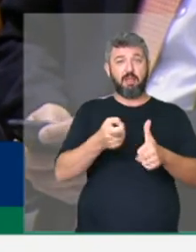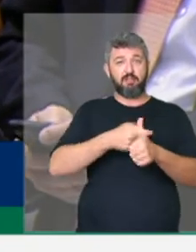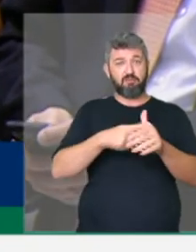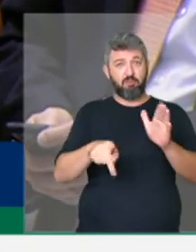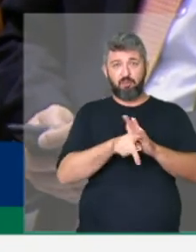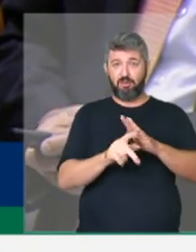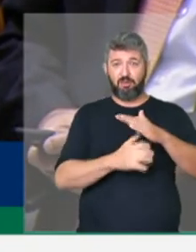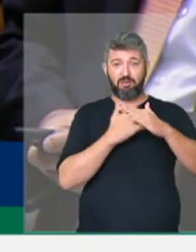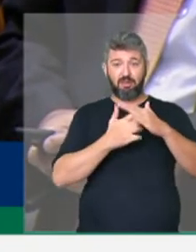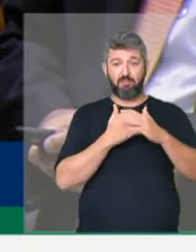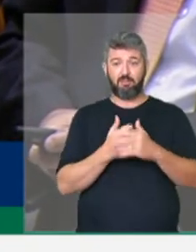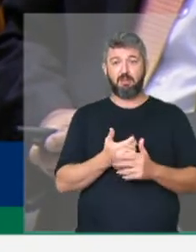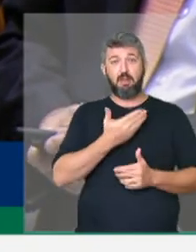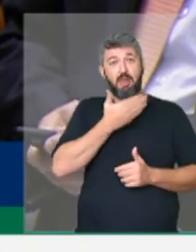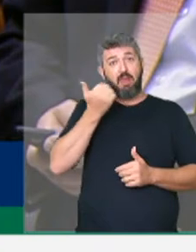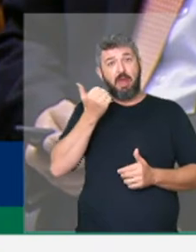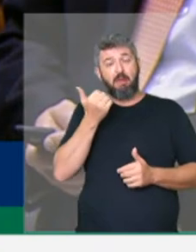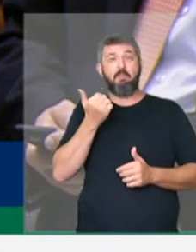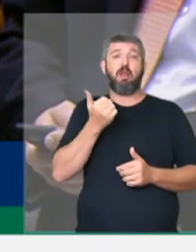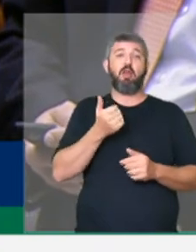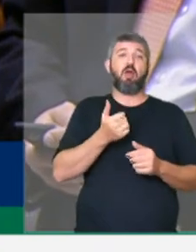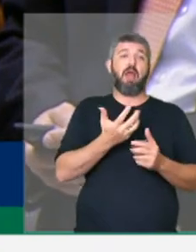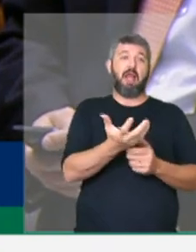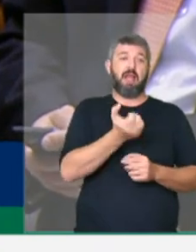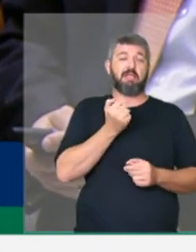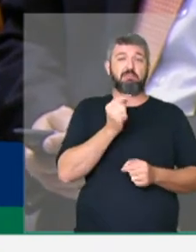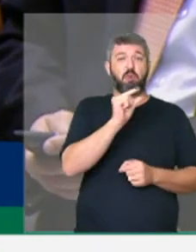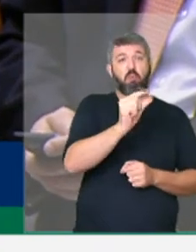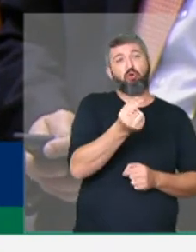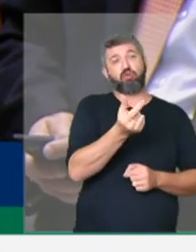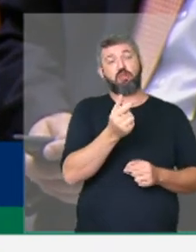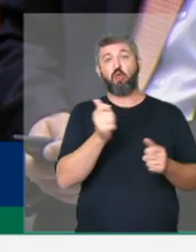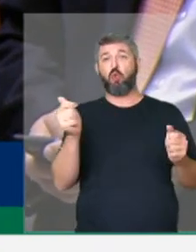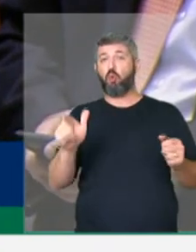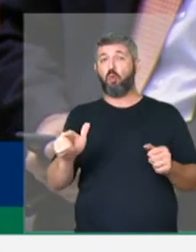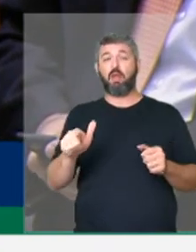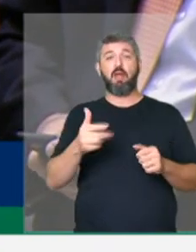POSSAM MAIS PAGAR. E AÍ VOCÊ RECUPERA OS RECURSOS PARA REINVESTIR INCLUSIVE NAS